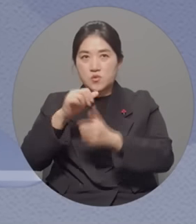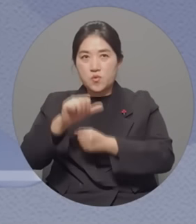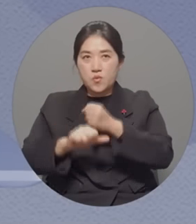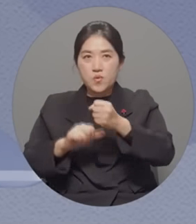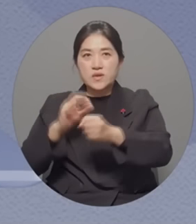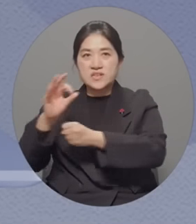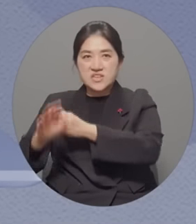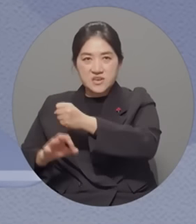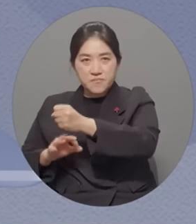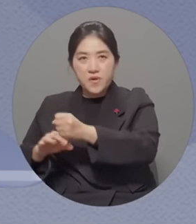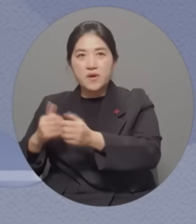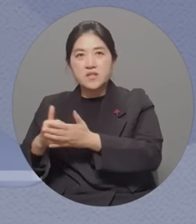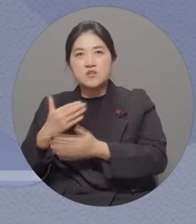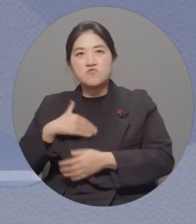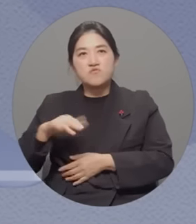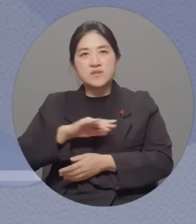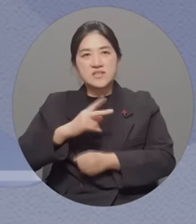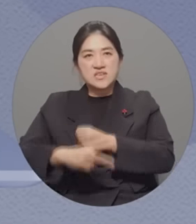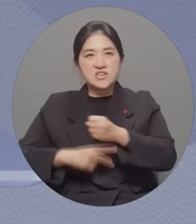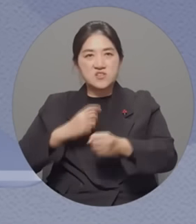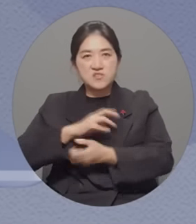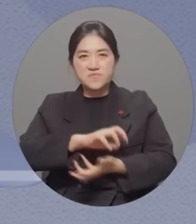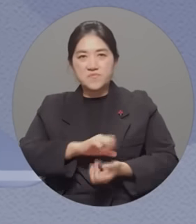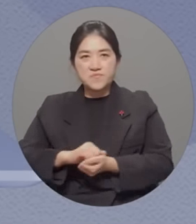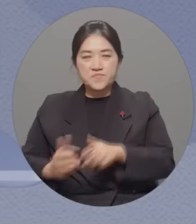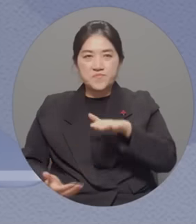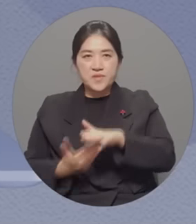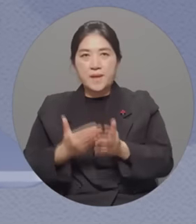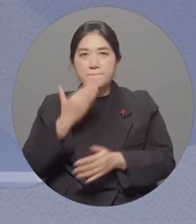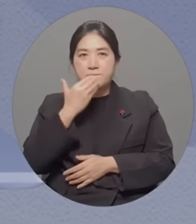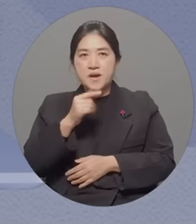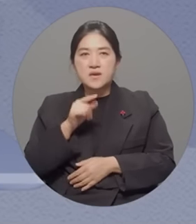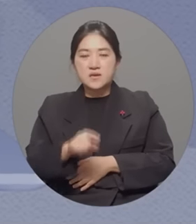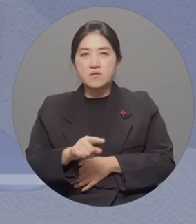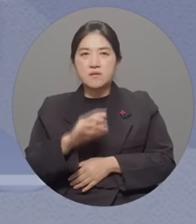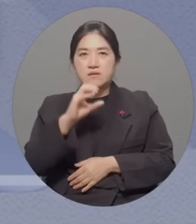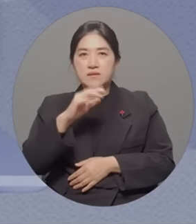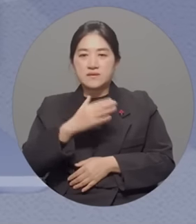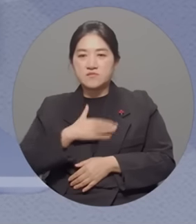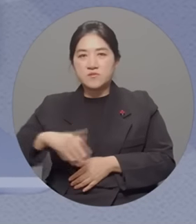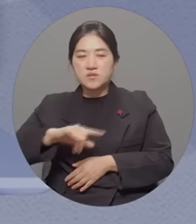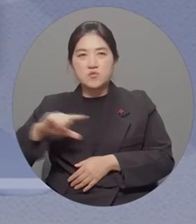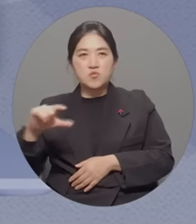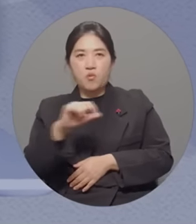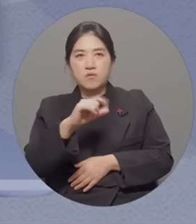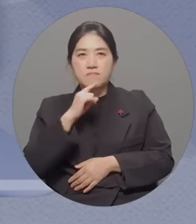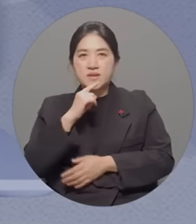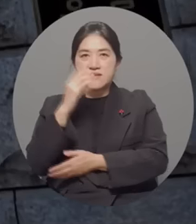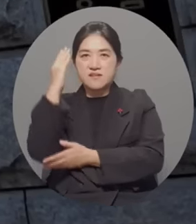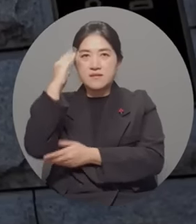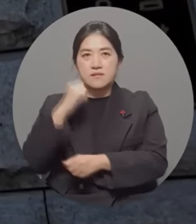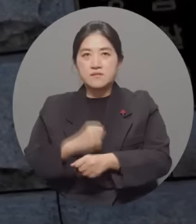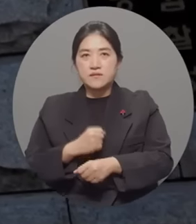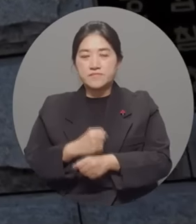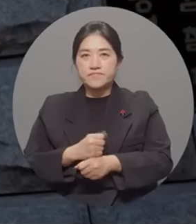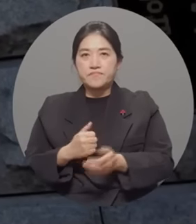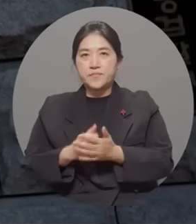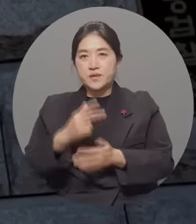다른 장비 회사는 5년에서 10년 걸리지만 우리는 2년에서 3년이면 완료한다. 이것이 자신들의 속도라고 선전합니다.